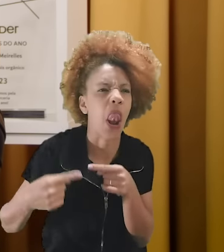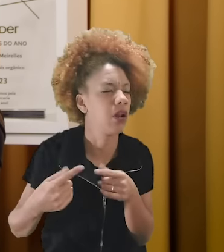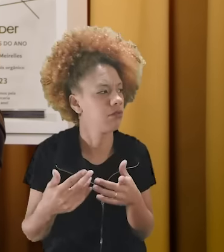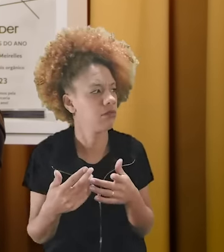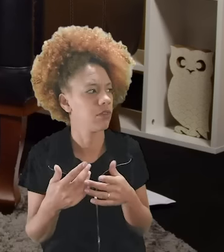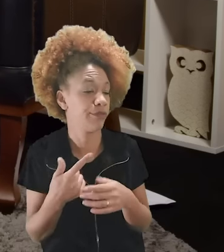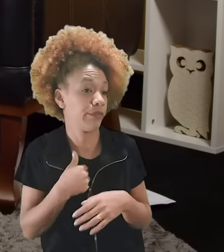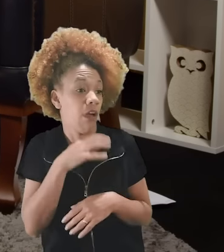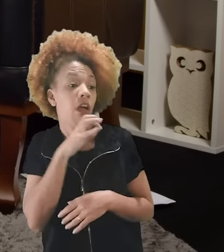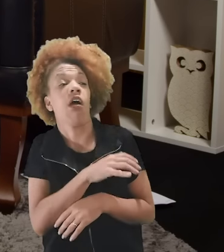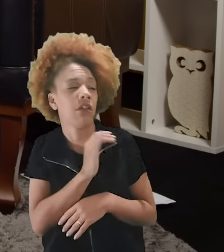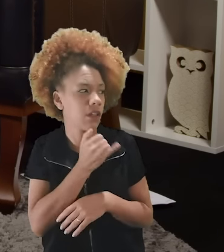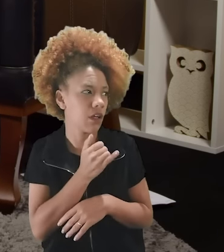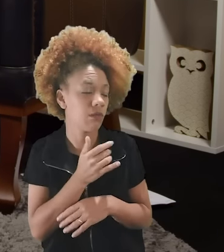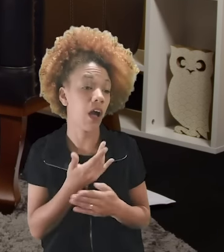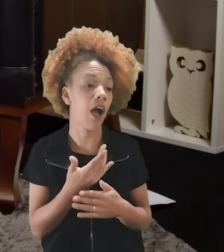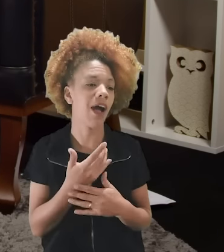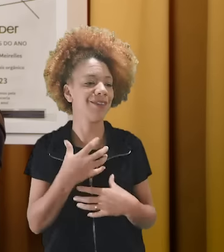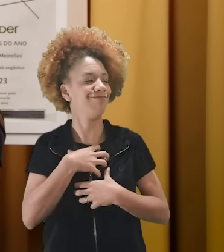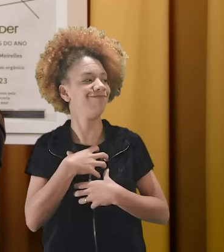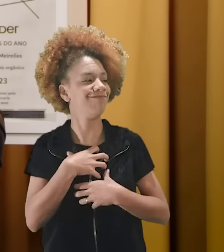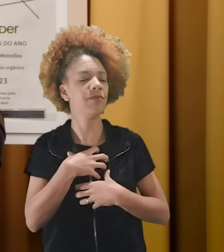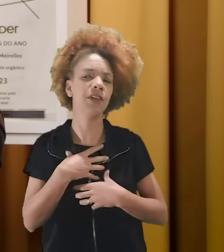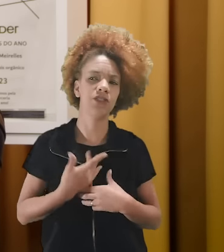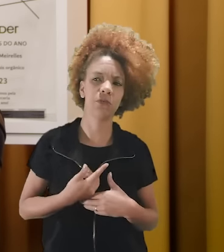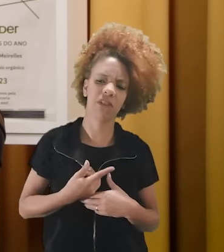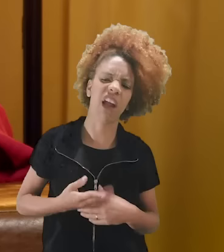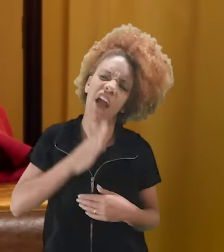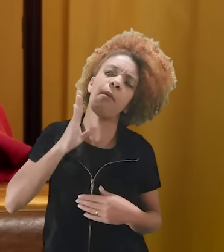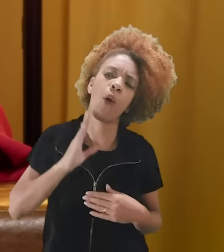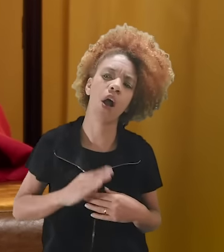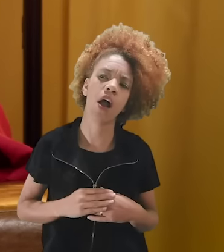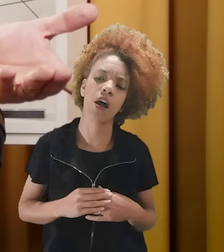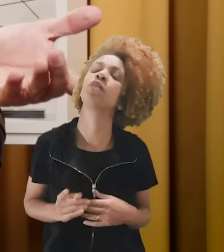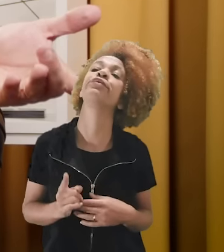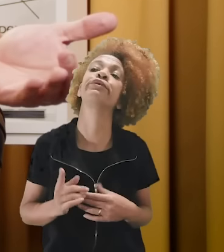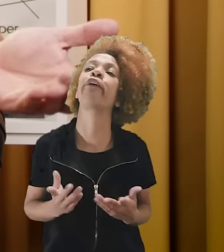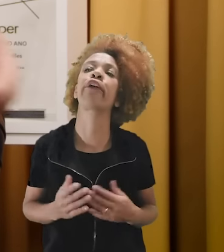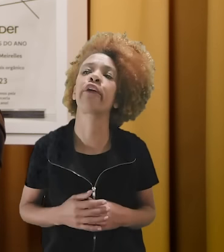certo você horrível narrando aí a sua tendência chegar e falar assim cala boca é não e você que